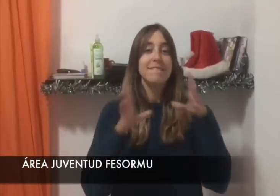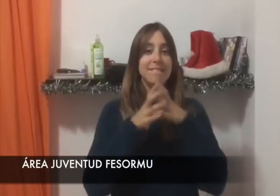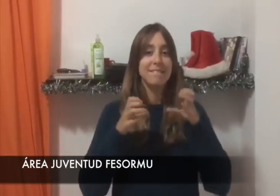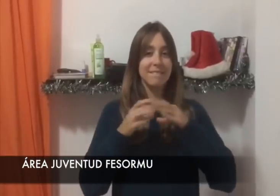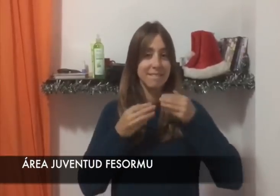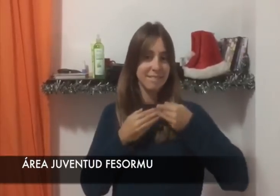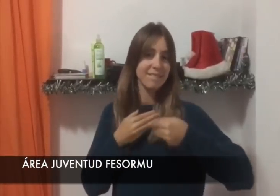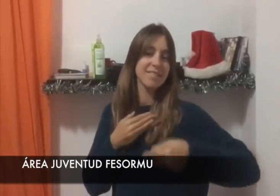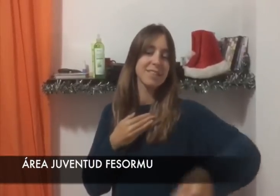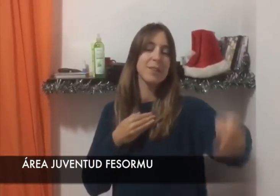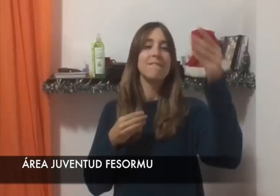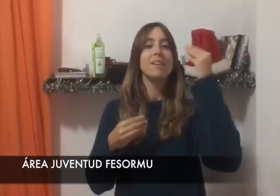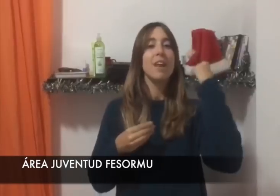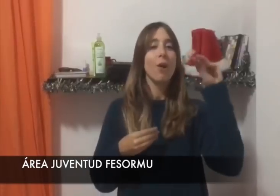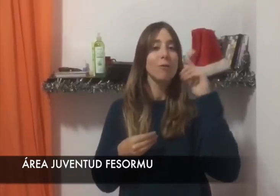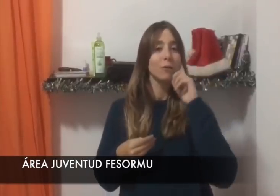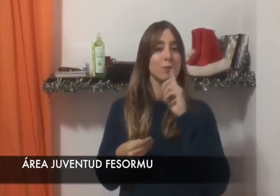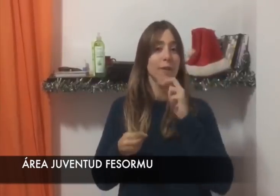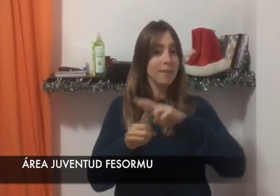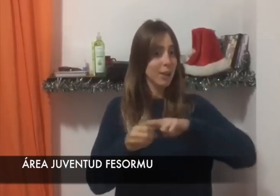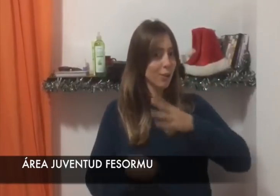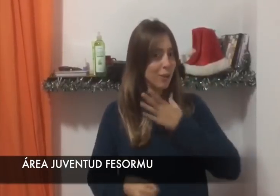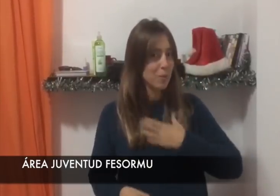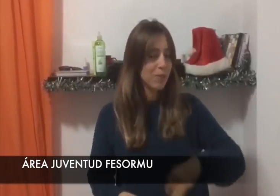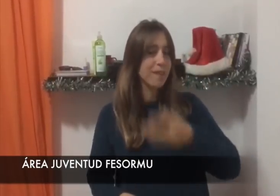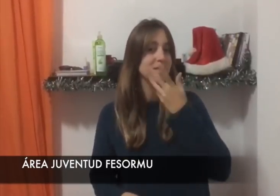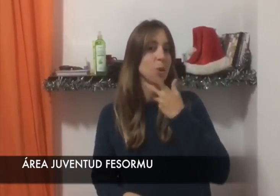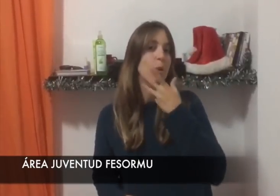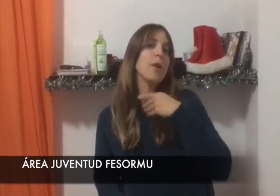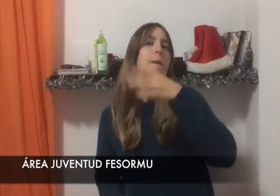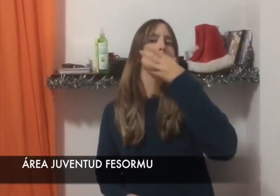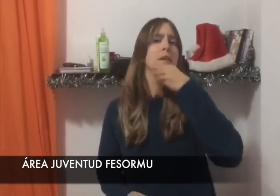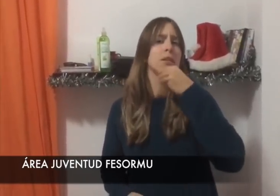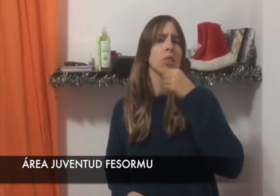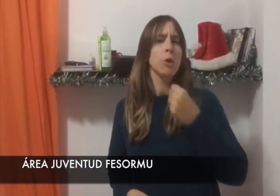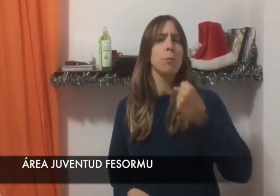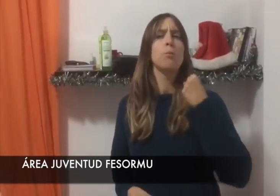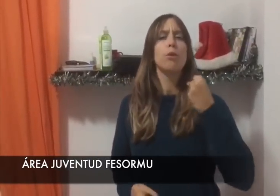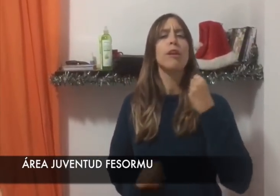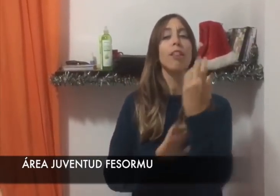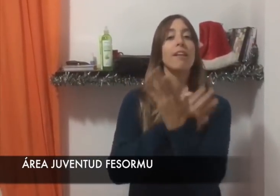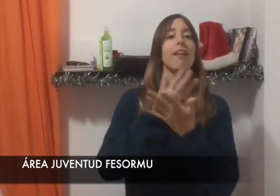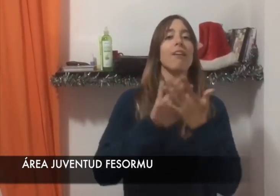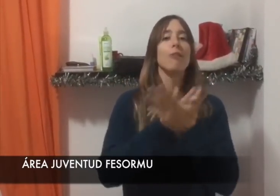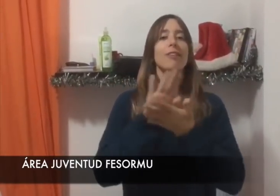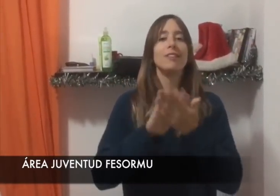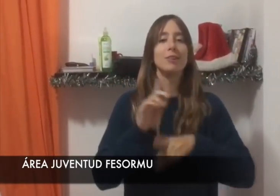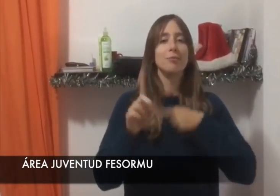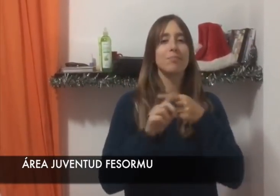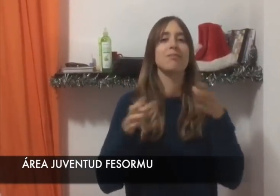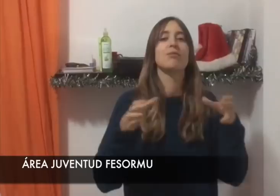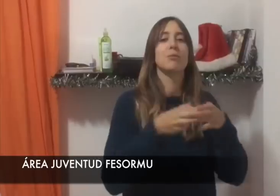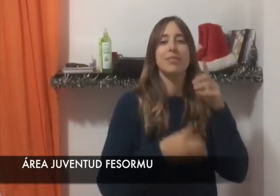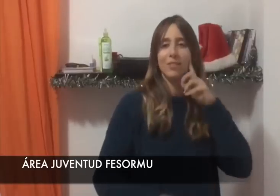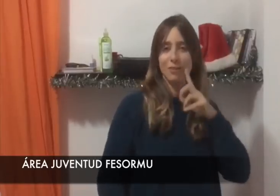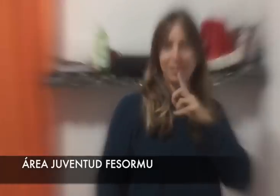Deseo que la juventud sorda de la Región de Murcia conozca la belleza y poder de la lengua de signos y su comunidad sorda.